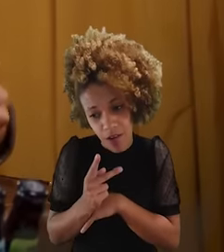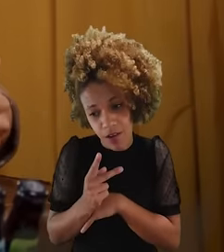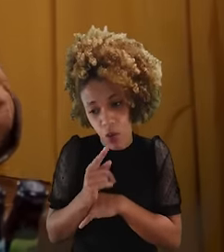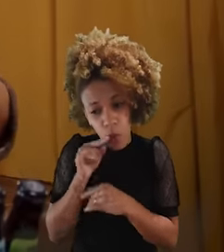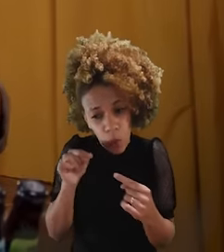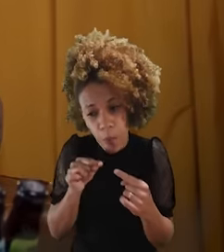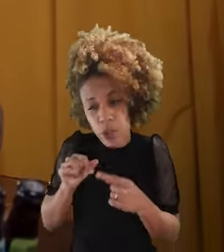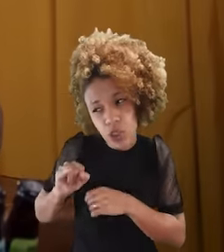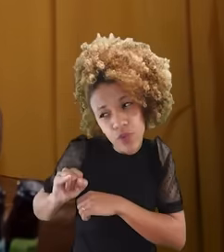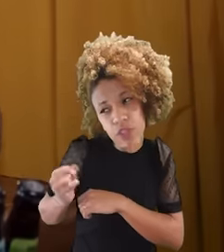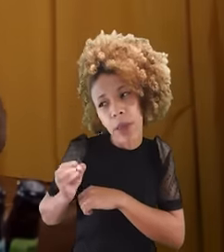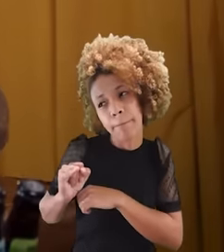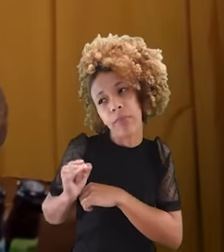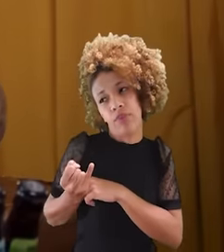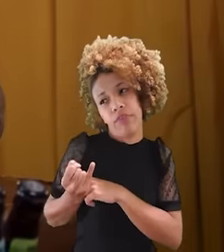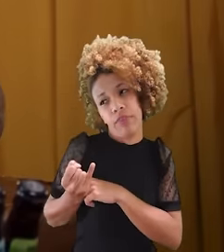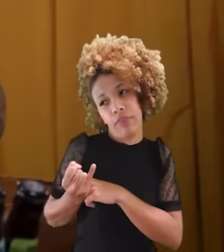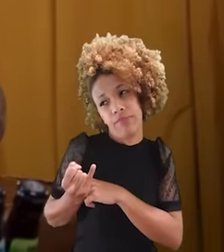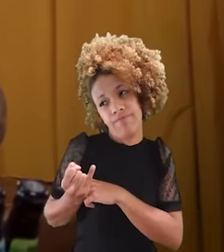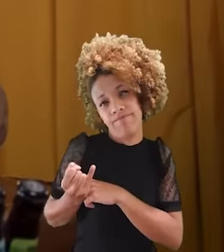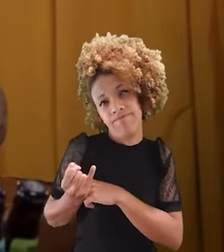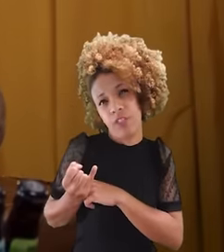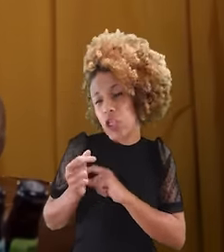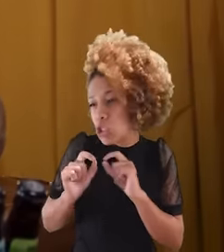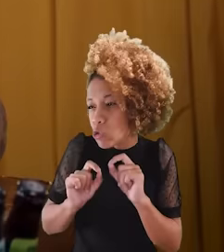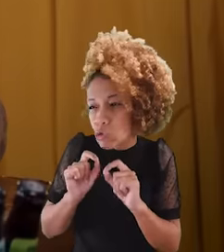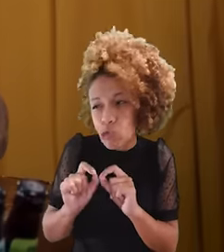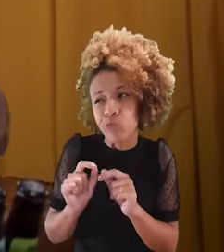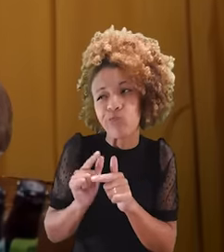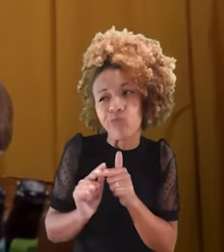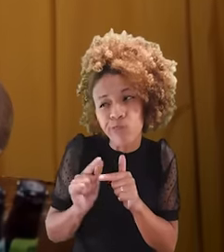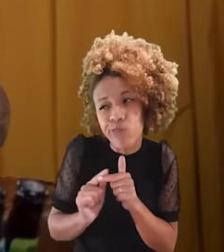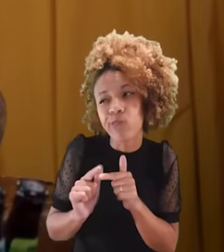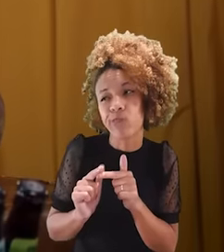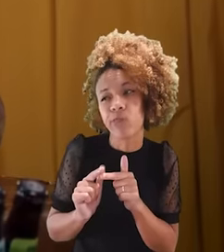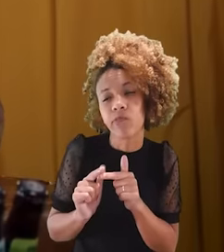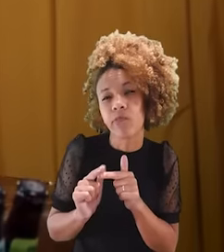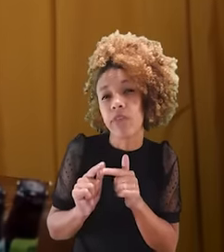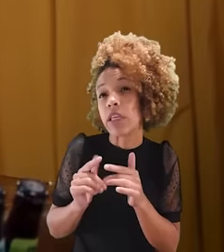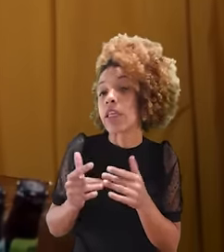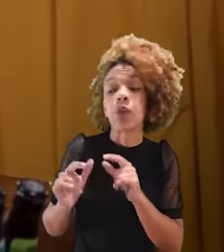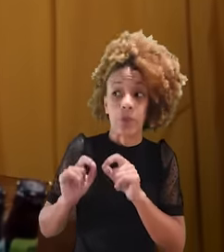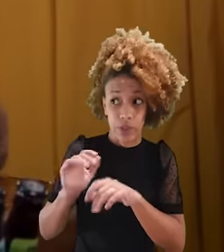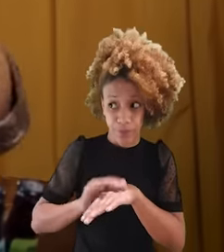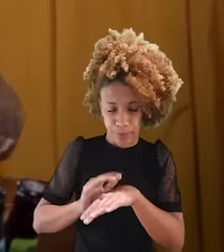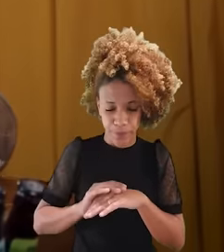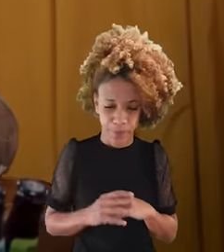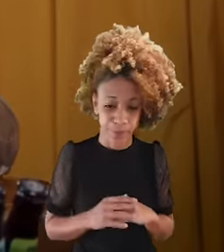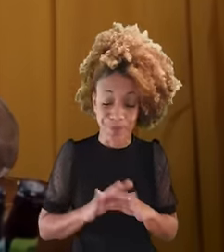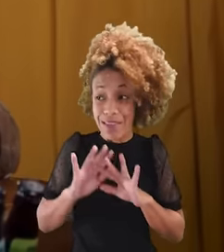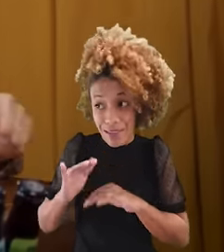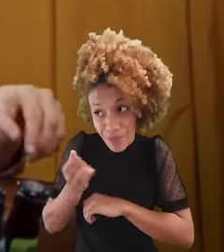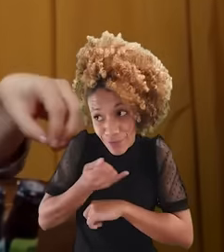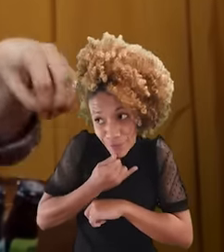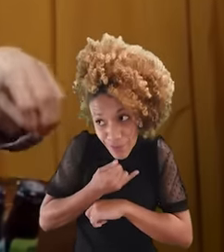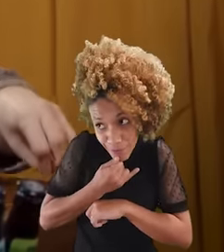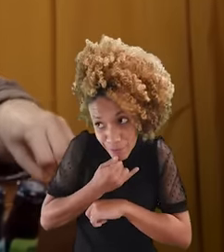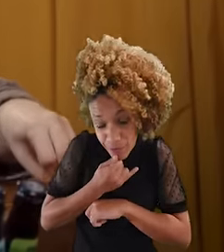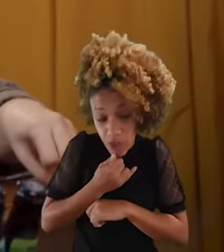de se aproveitar de um de um jeito horrível eh de uma situação por quê Infelizmente o bolsonaro do